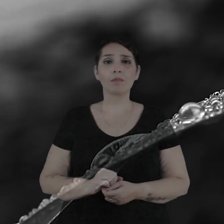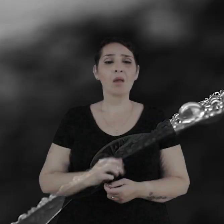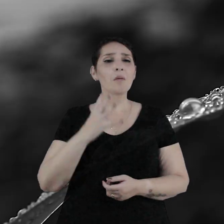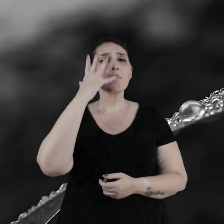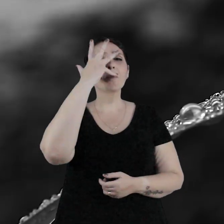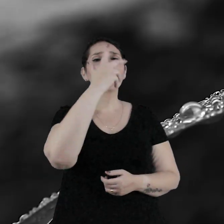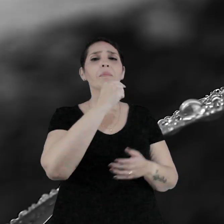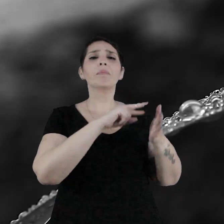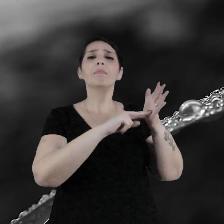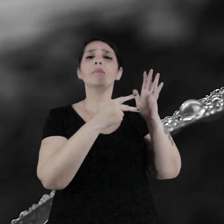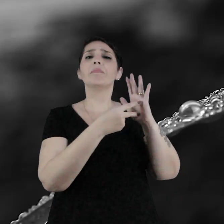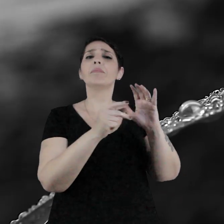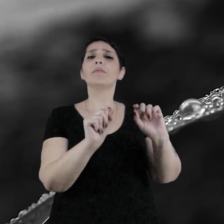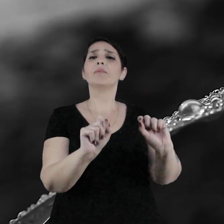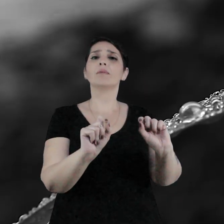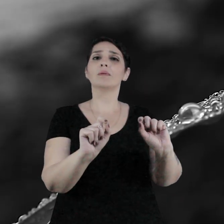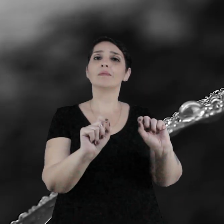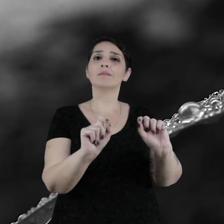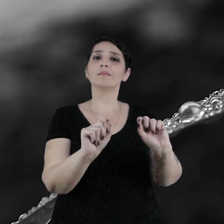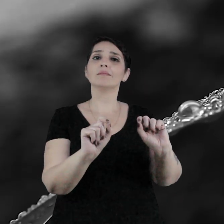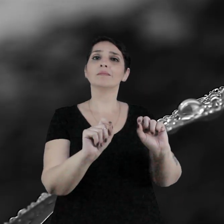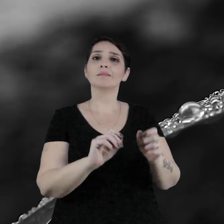O que é a beleza?